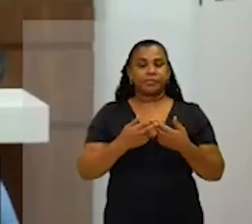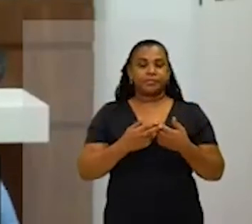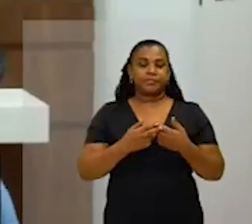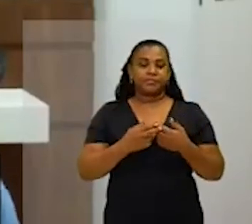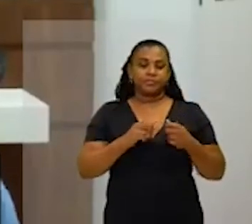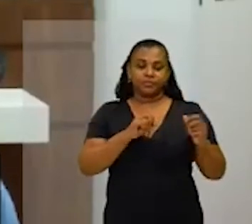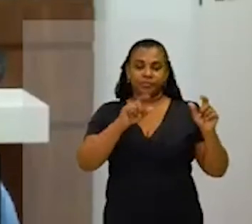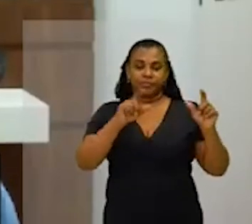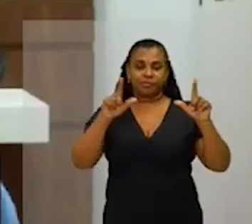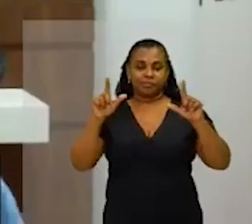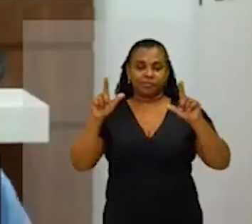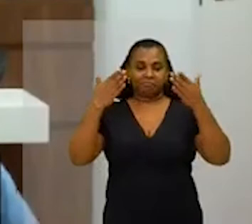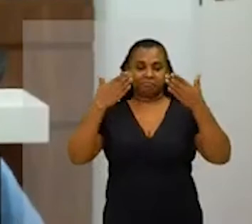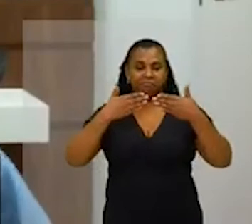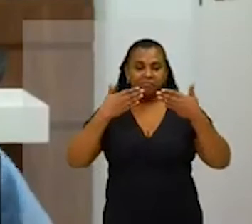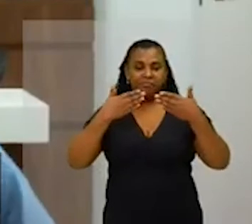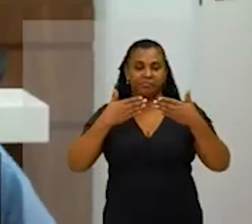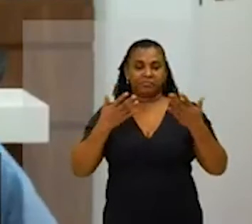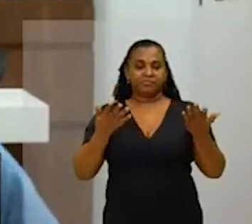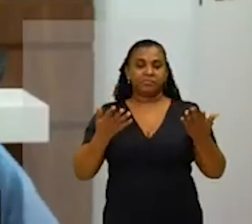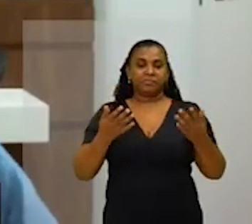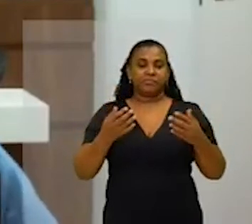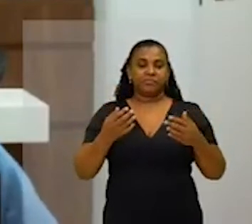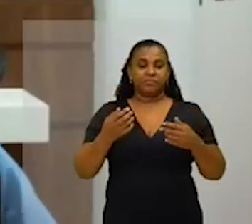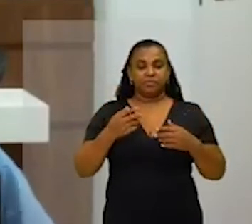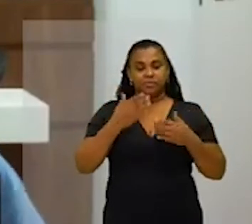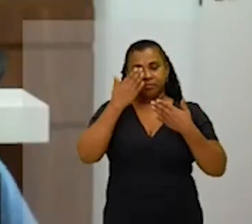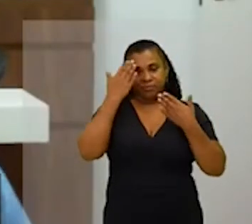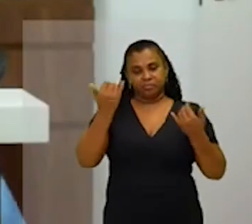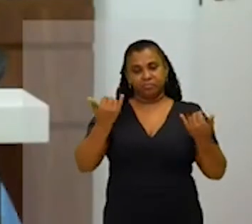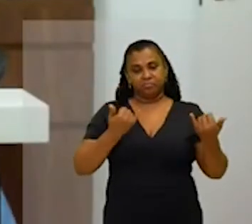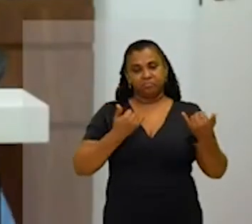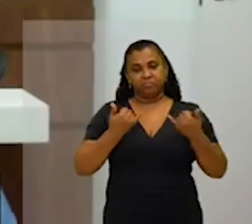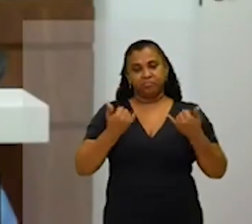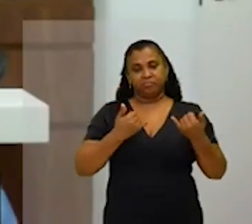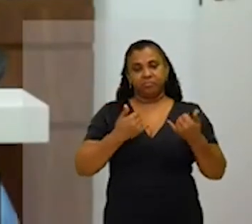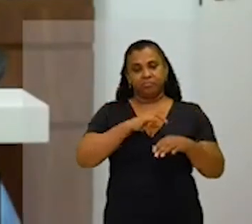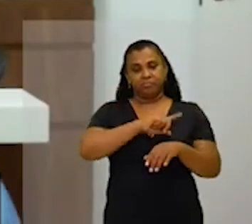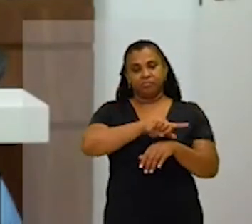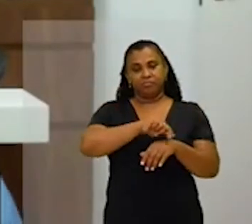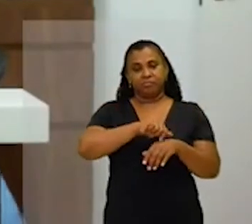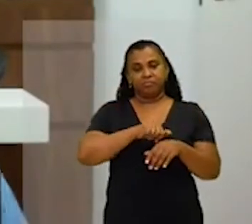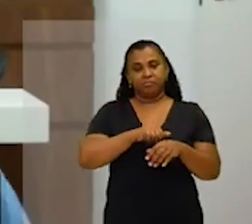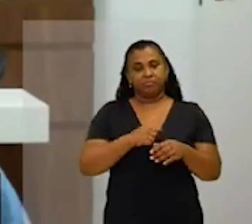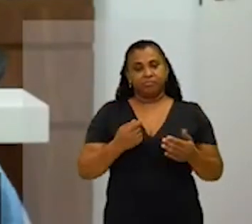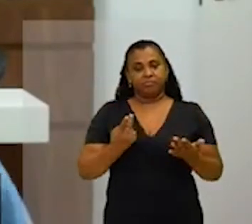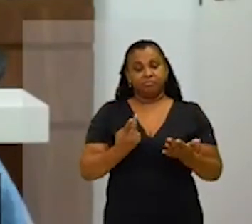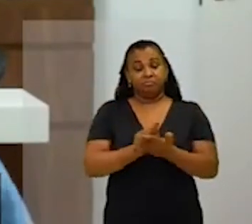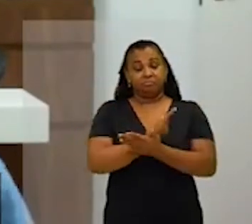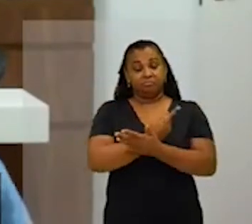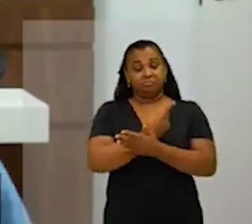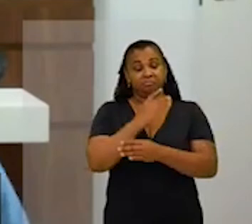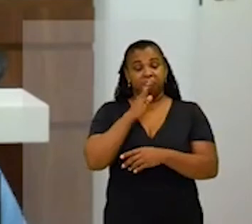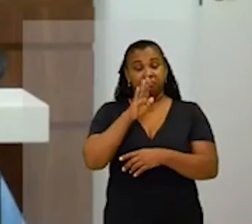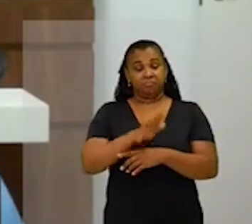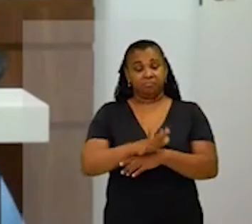Obrigado por me divertir quando ela travou agora a pouco também eu tiro uma tarde colação de grau